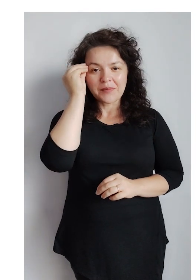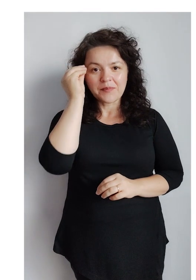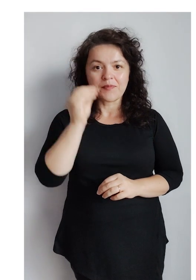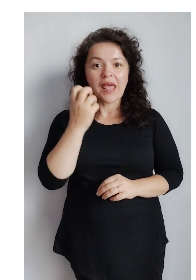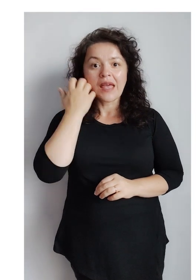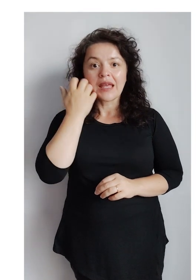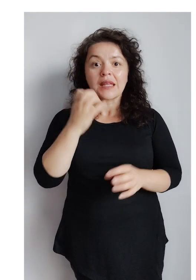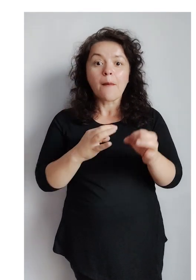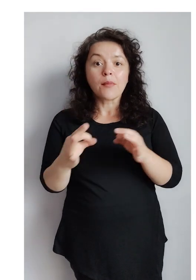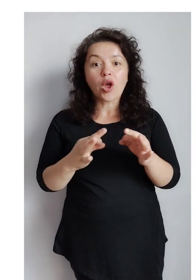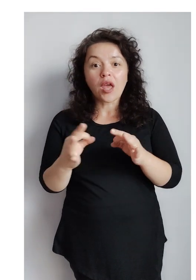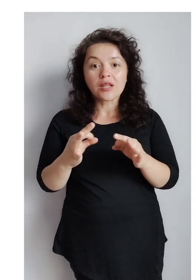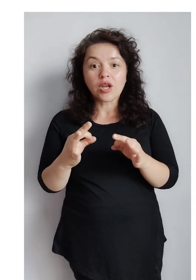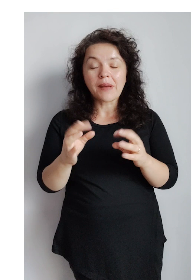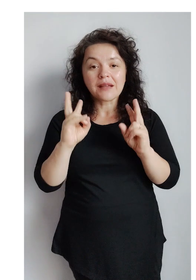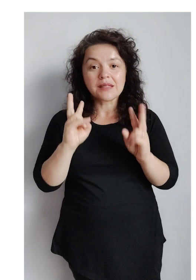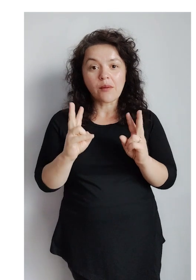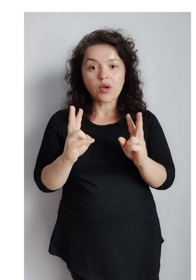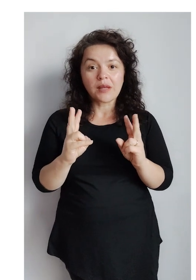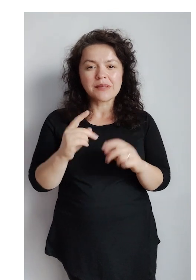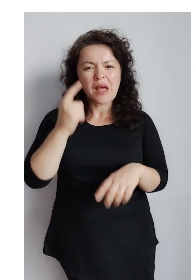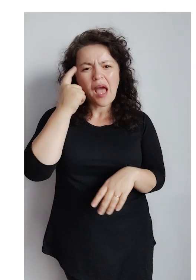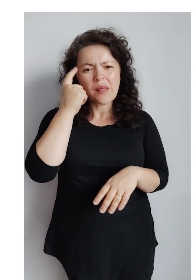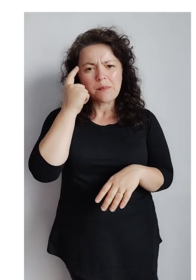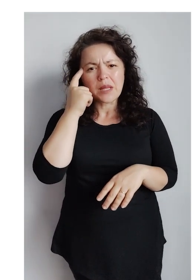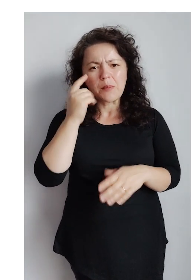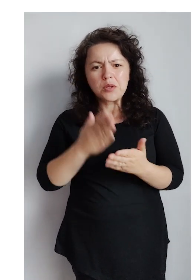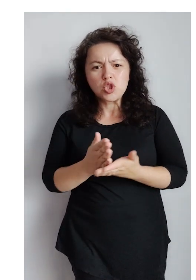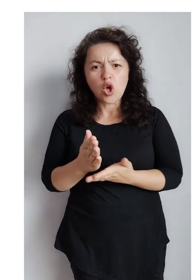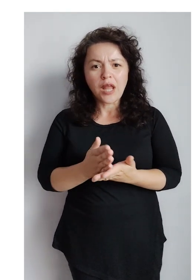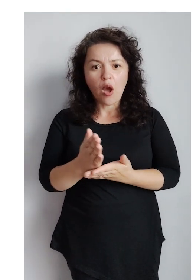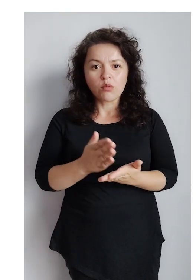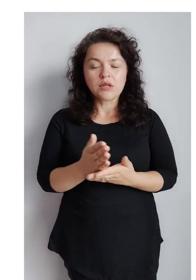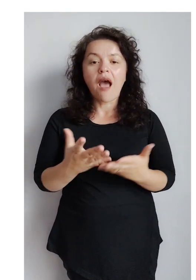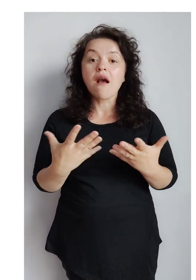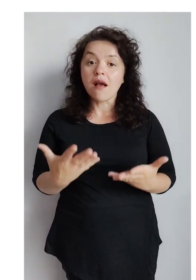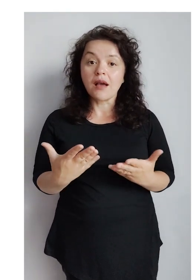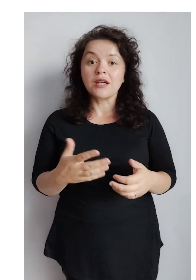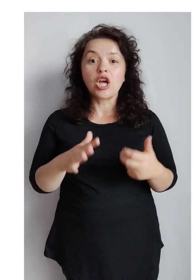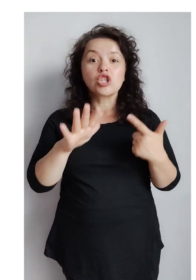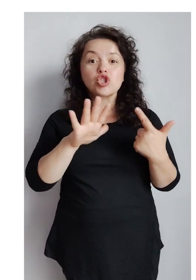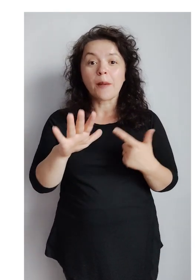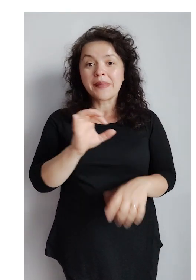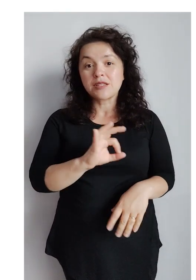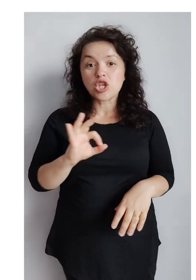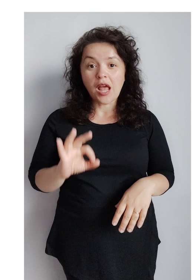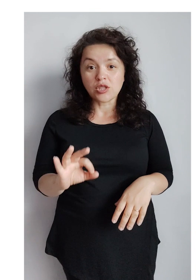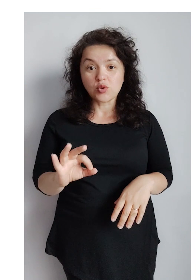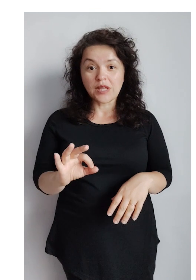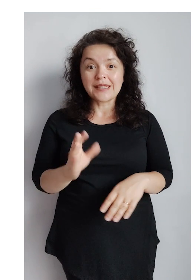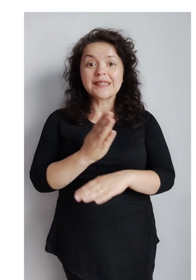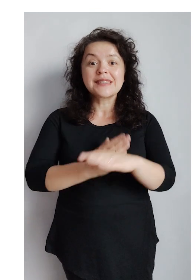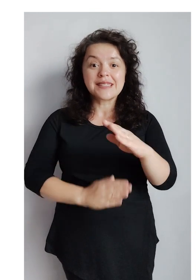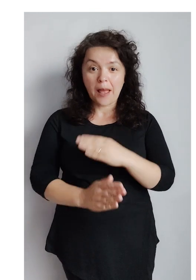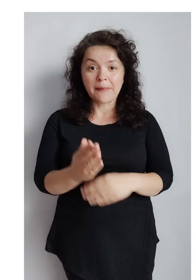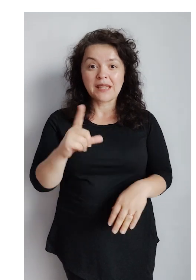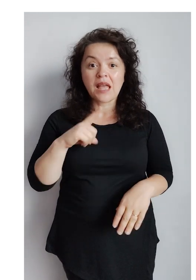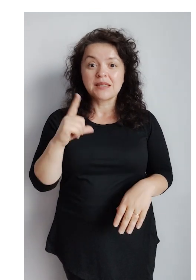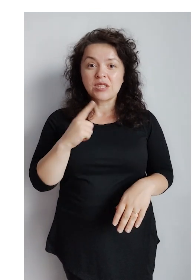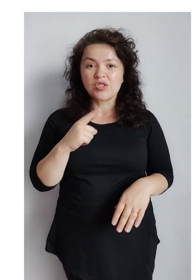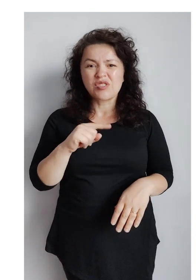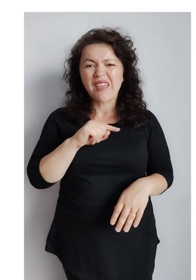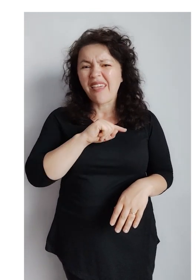Când proiectăm, ar trebui să ne amintim întotdeauna că 70% dintre dizabilități sunt invizibile